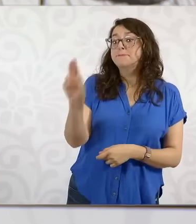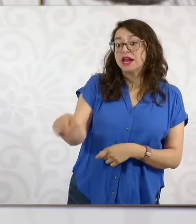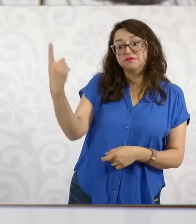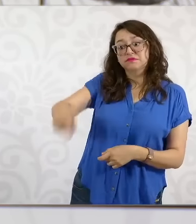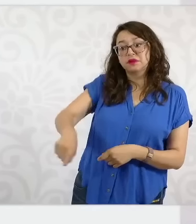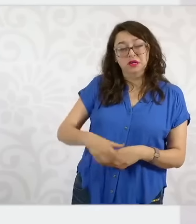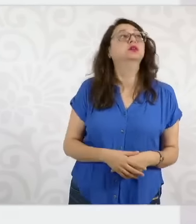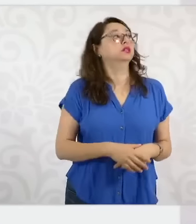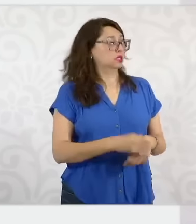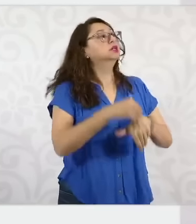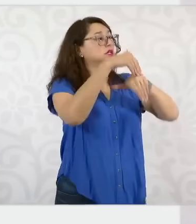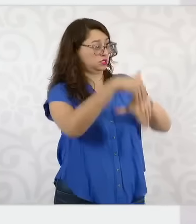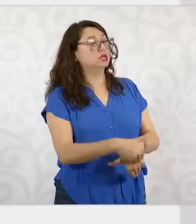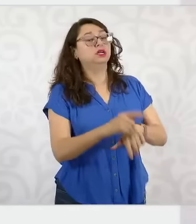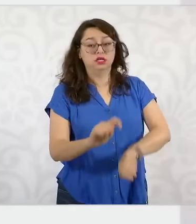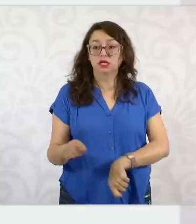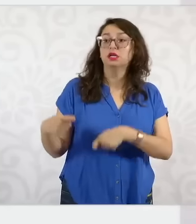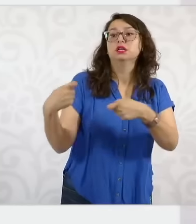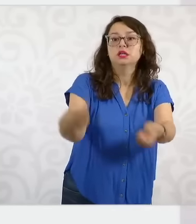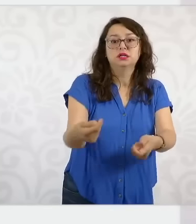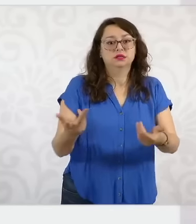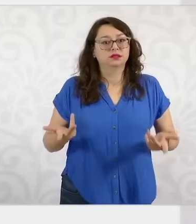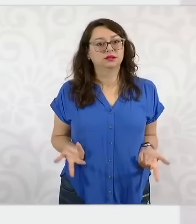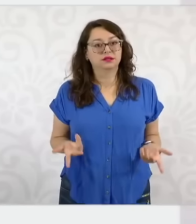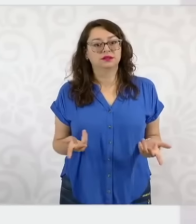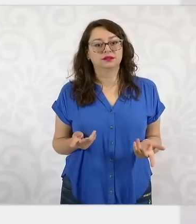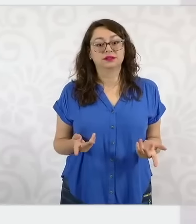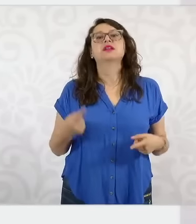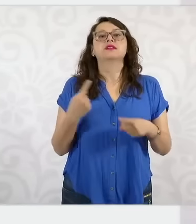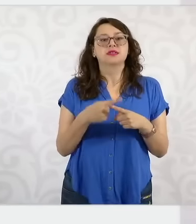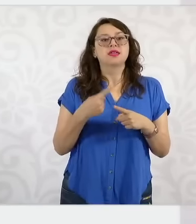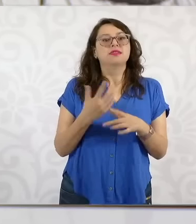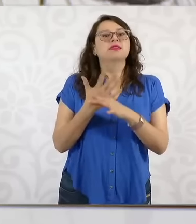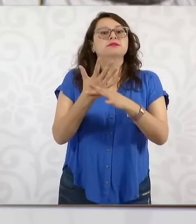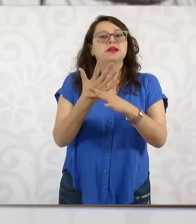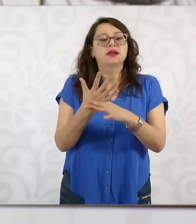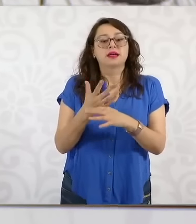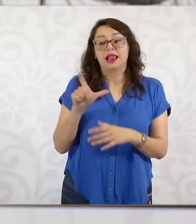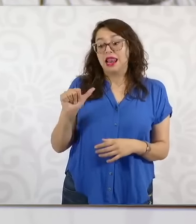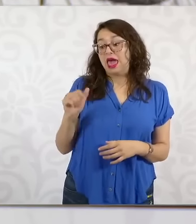¿quién lo dice? La Bastida, el candidato del PRI del año 2000.